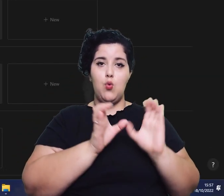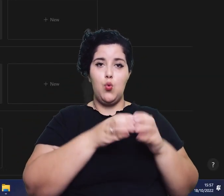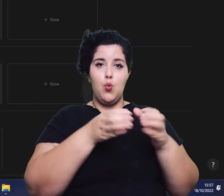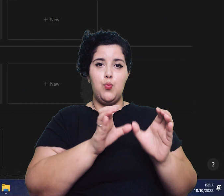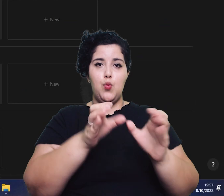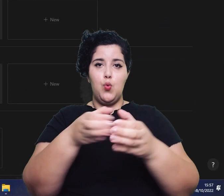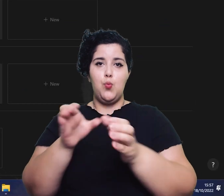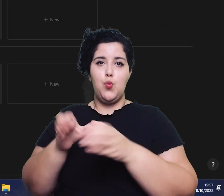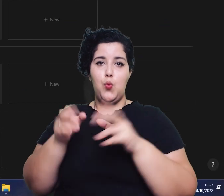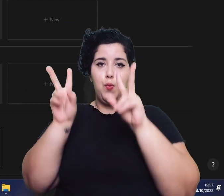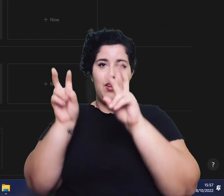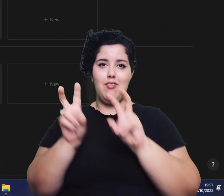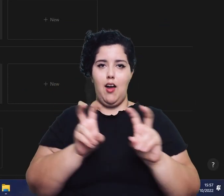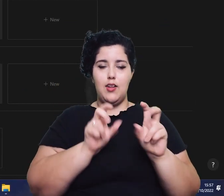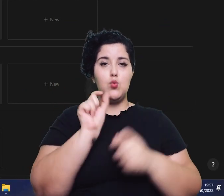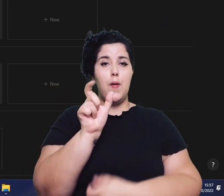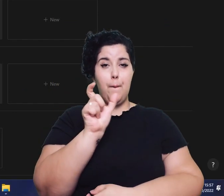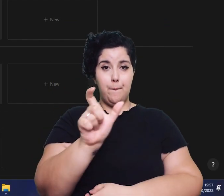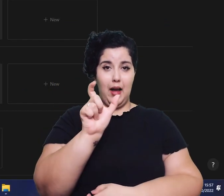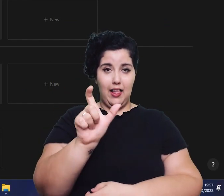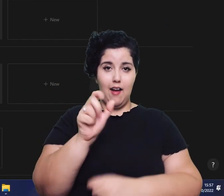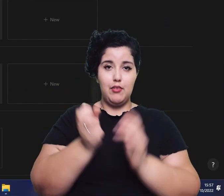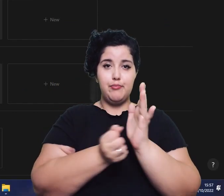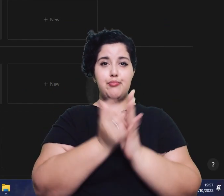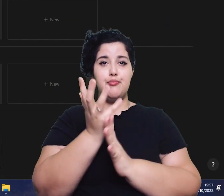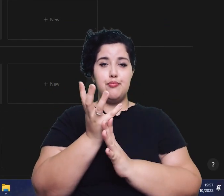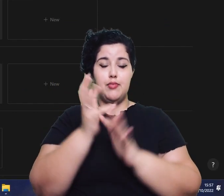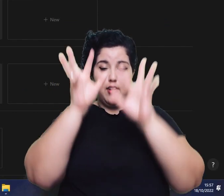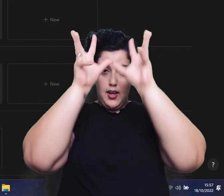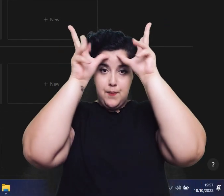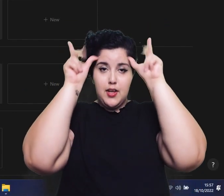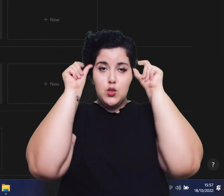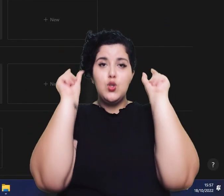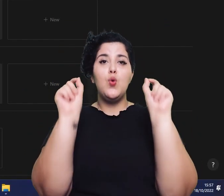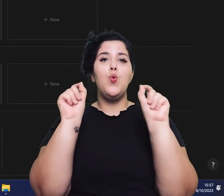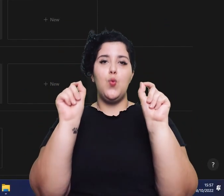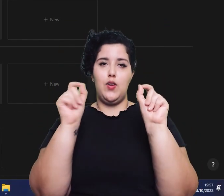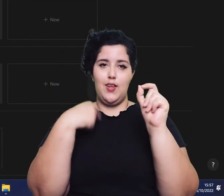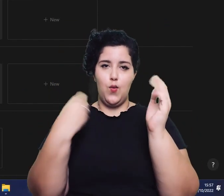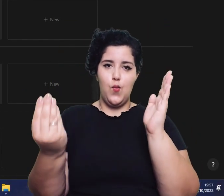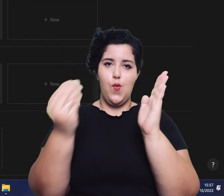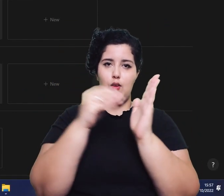ficou bem claro pra mim, que as palavras mais citadas quando falavam em Amazônia, lembra que eu deixei aquelas perguntas